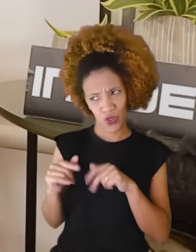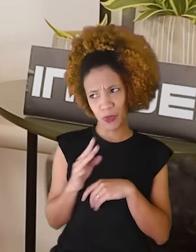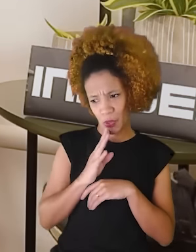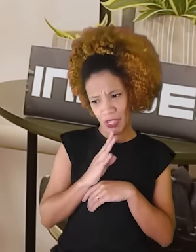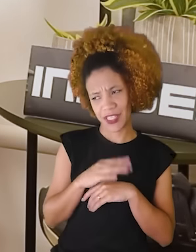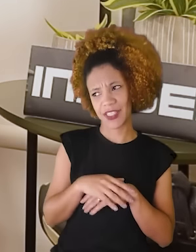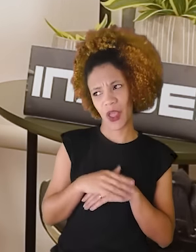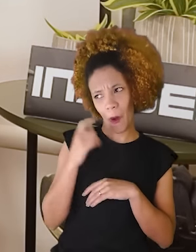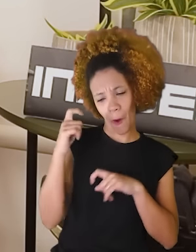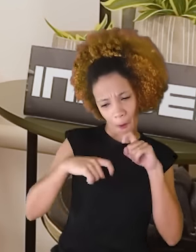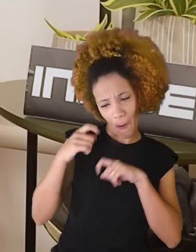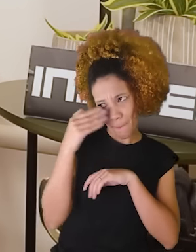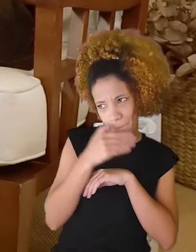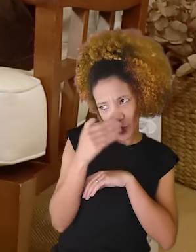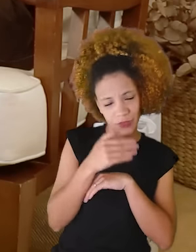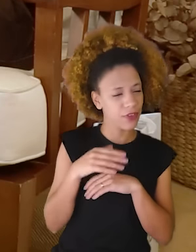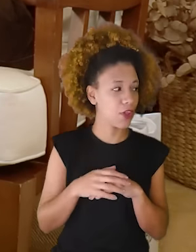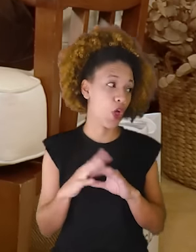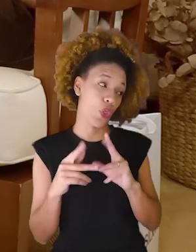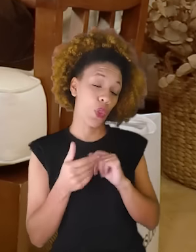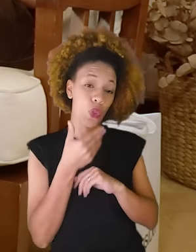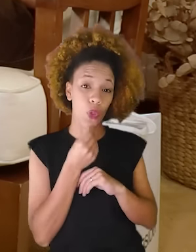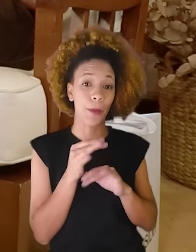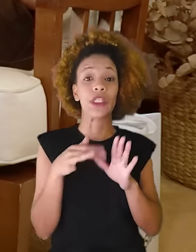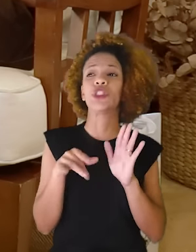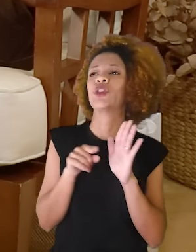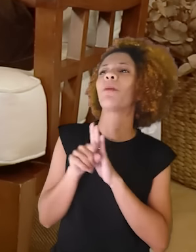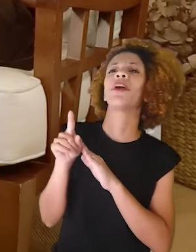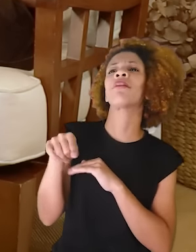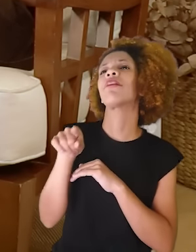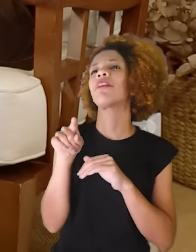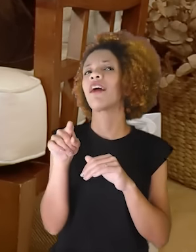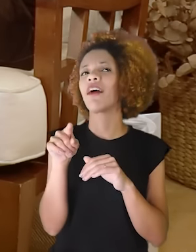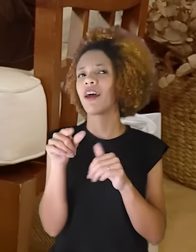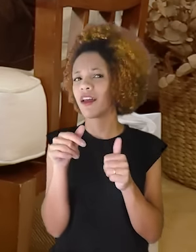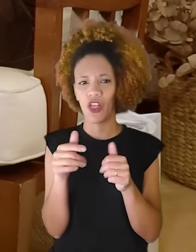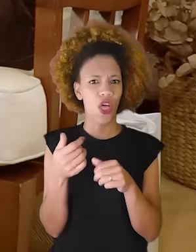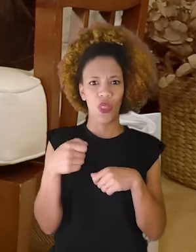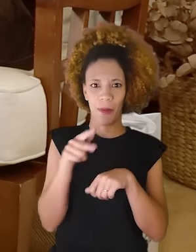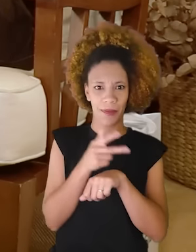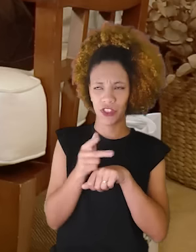Umo na vida já Lógico não sei se todo homem de perguntar aqui pra galera que tá gravando pração